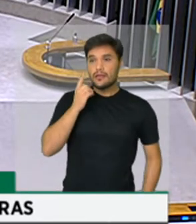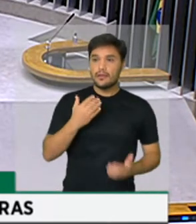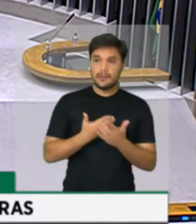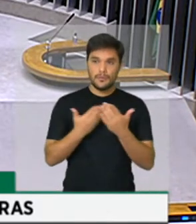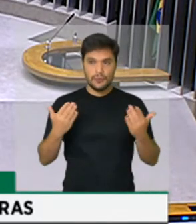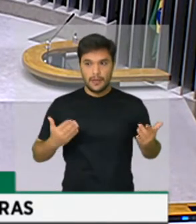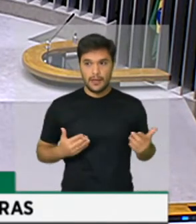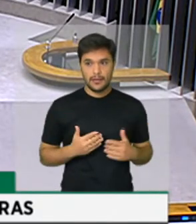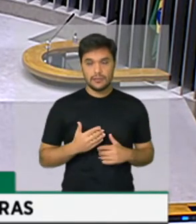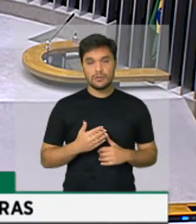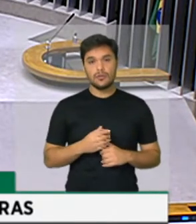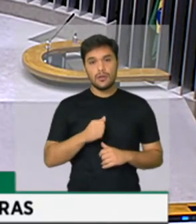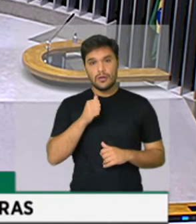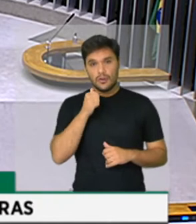OBRIGADO. É ... PARA DISCUTIR... CONTRÁRIO